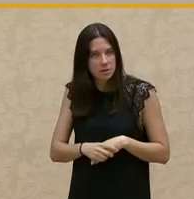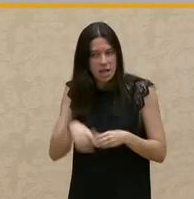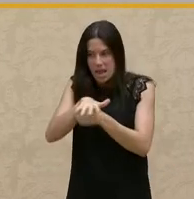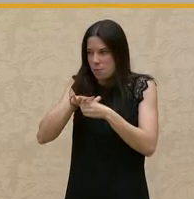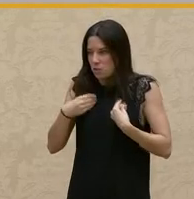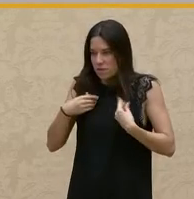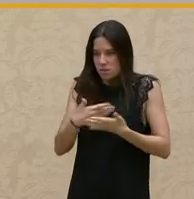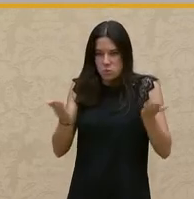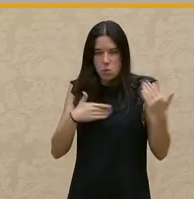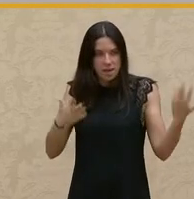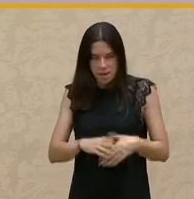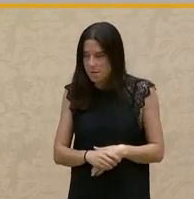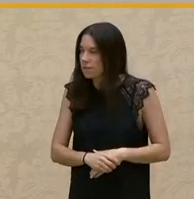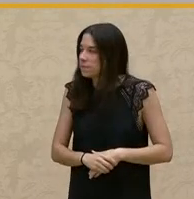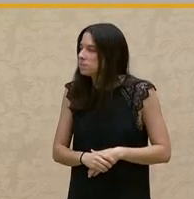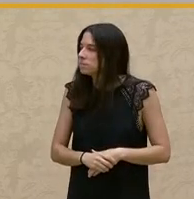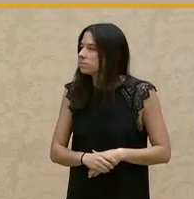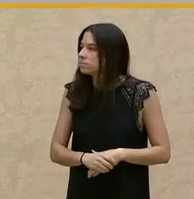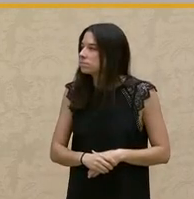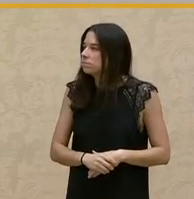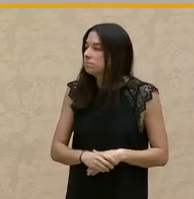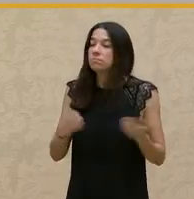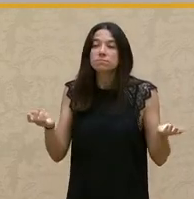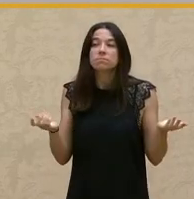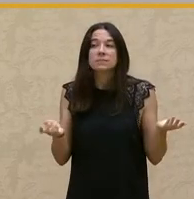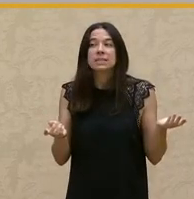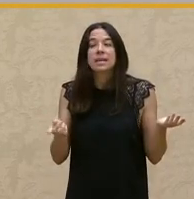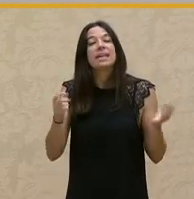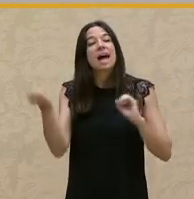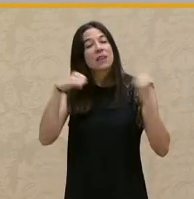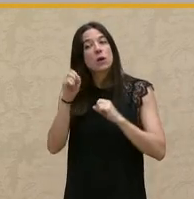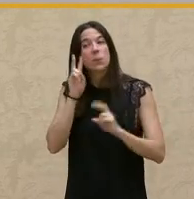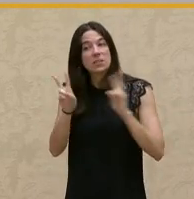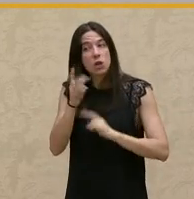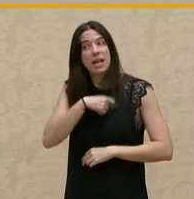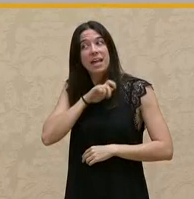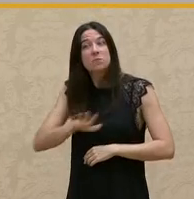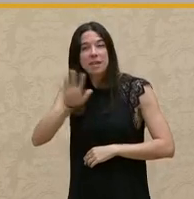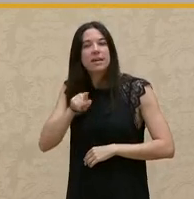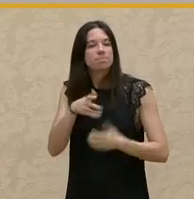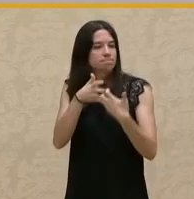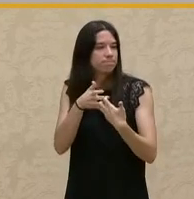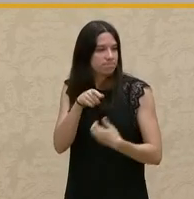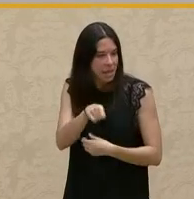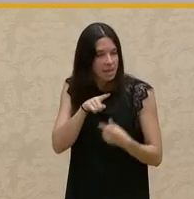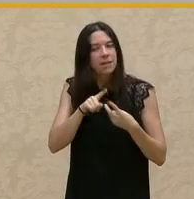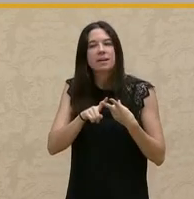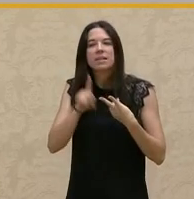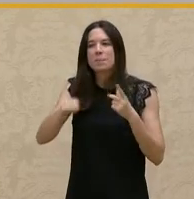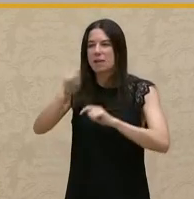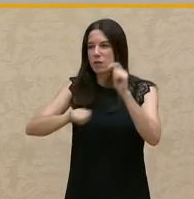la vida. Y ahí nos encontraremos a Acción Visión España, a las asociaciones que forman parte y,